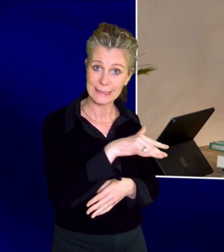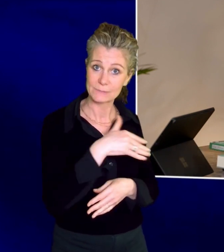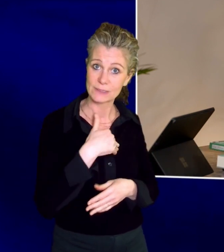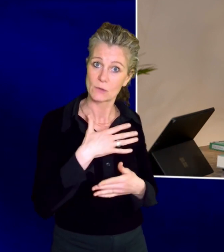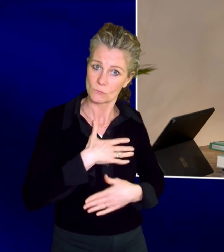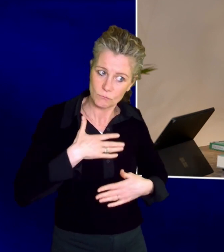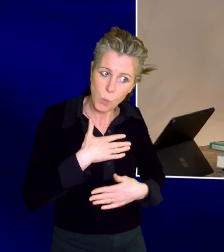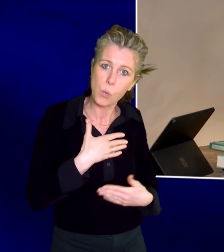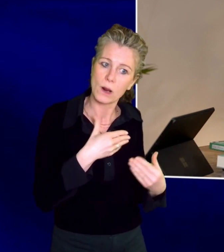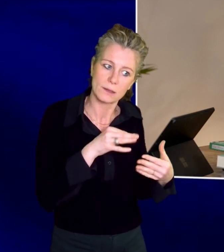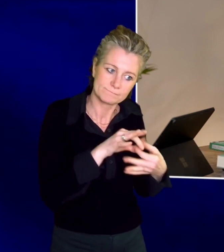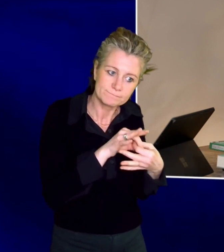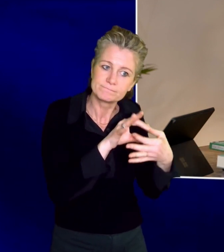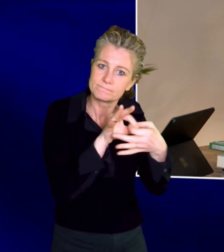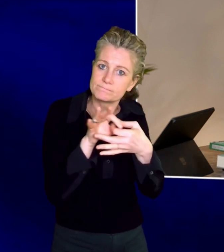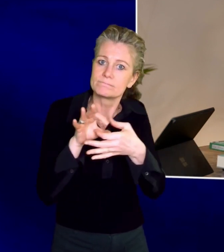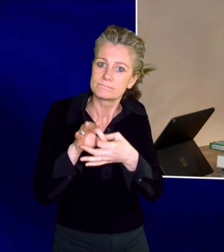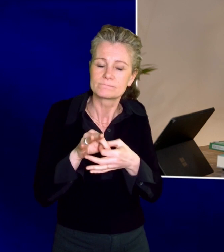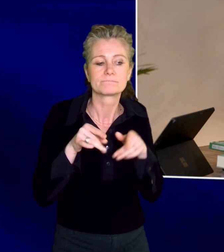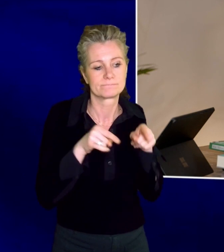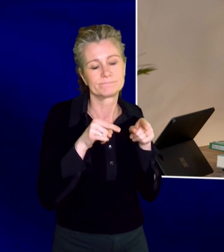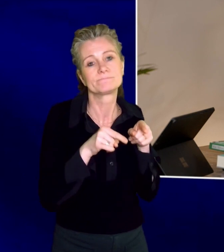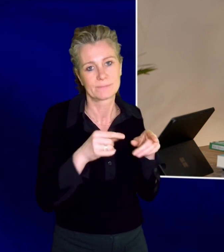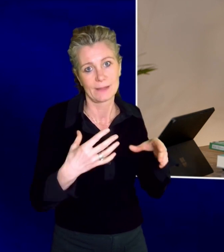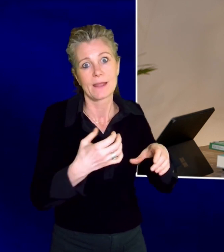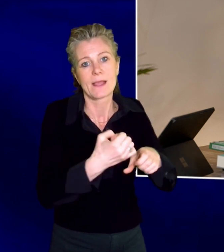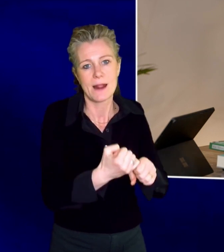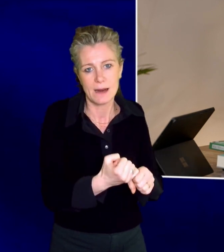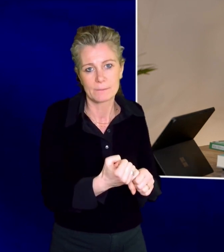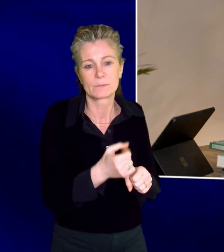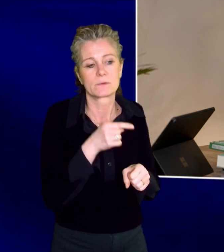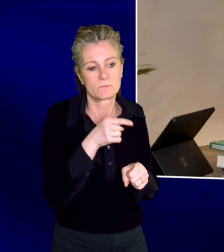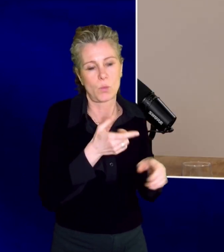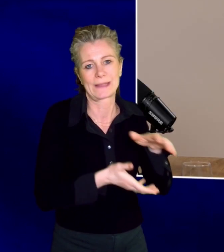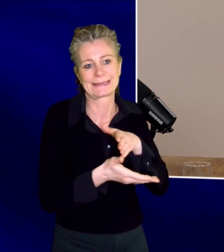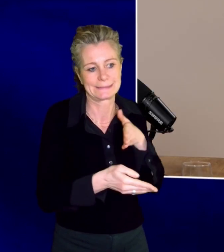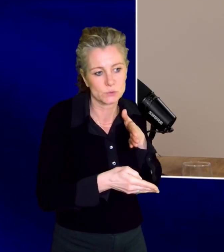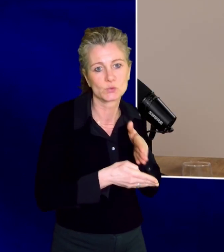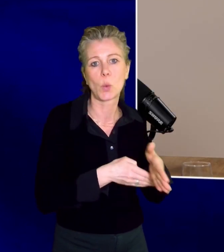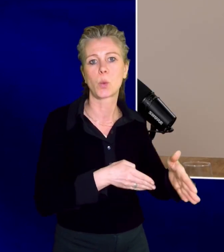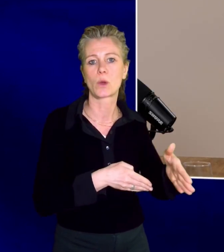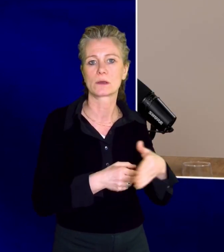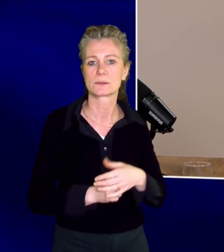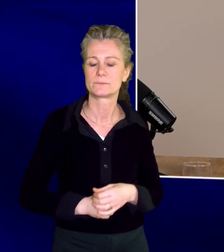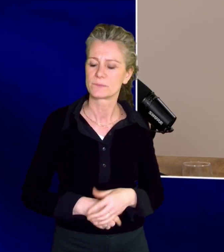dat helpt je door heel moeilijke crises in het leven. Wat zijn goeie kwaliteiten van mensen in de omgeving?